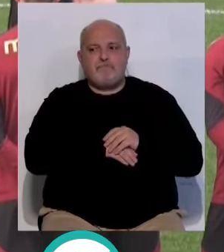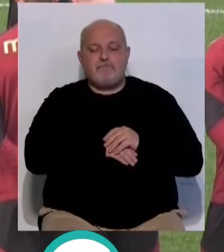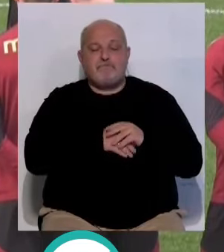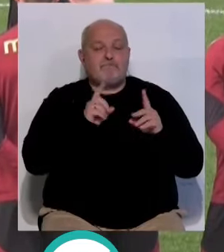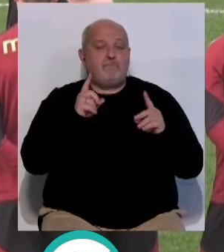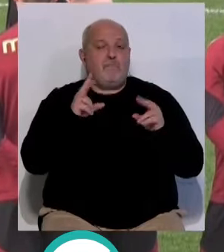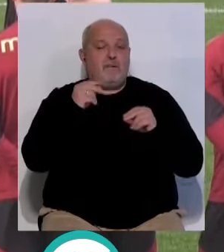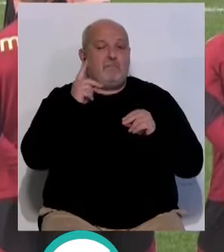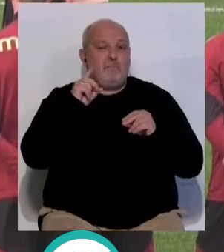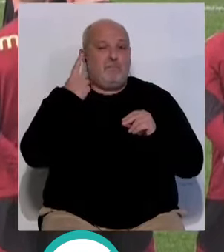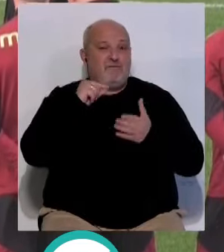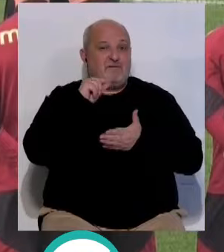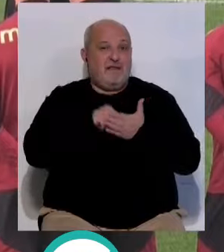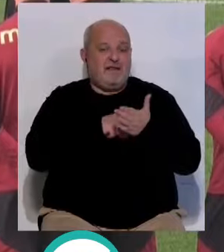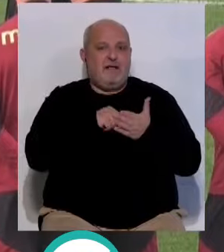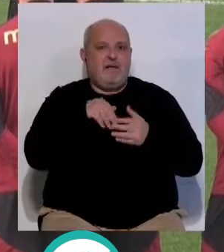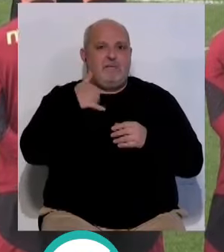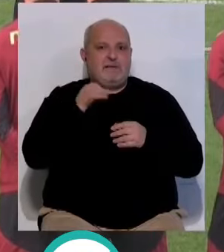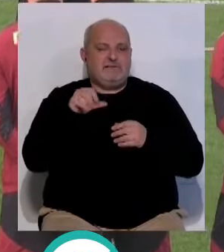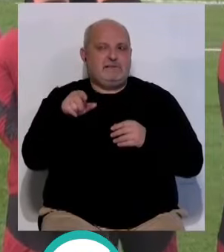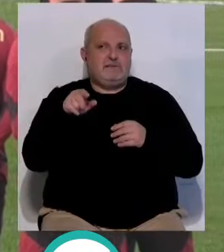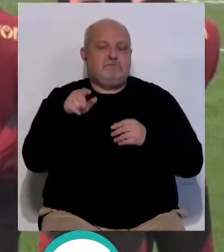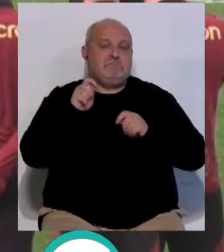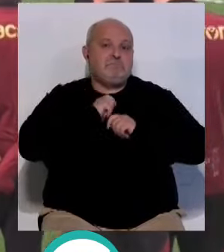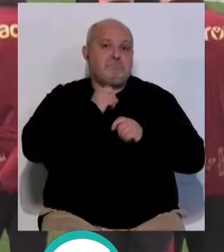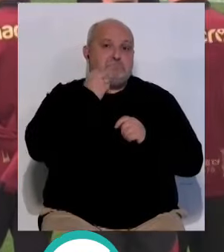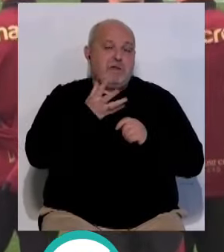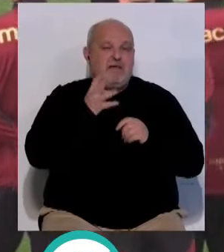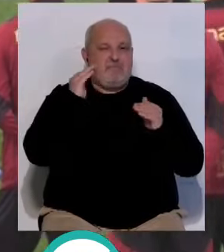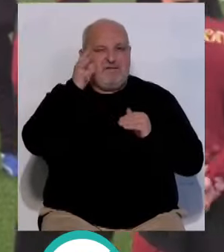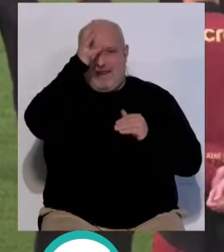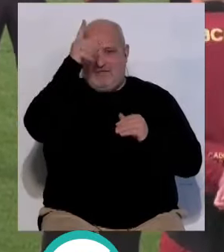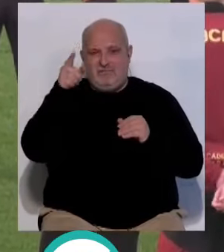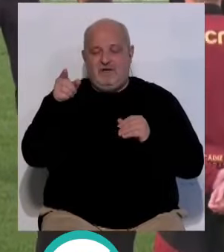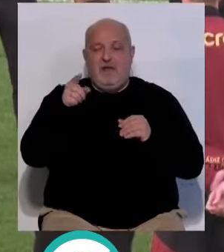un dato el primer fichaje fue machis que te puede salir bien o mal pero en los anteriores mercados